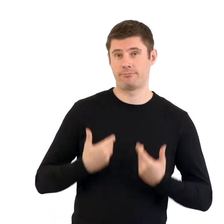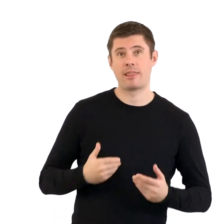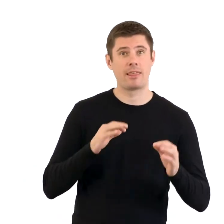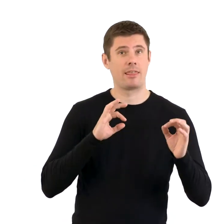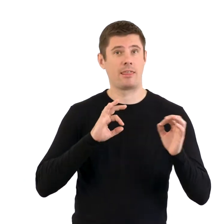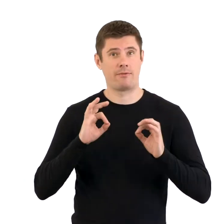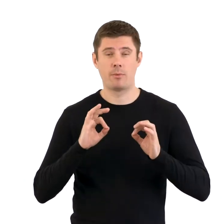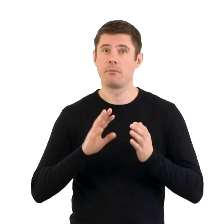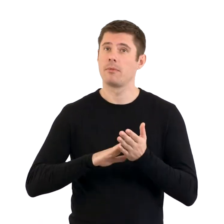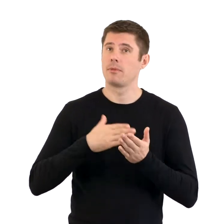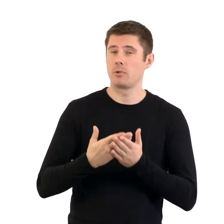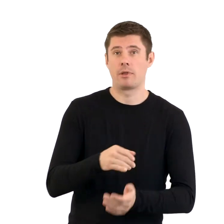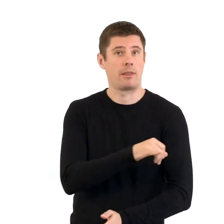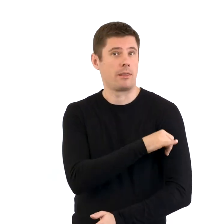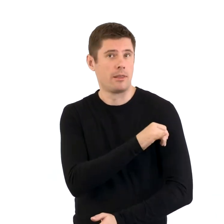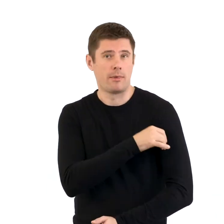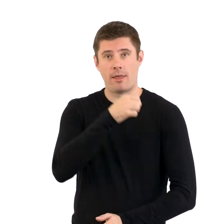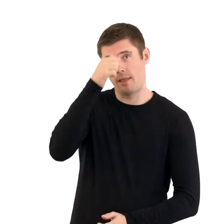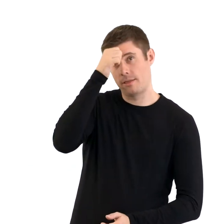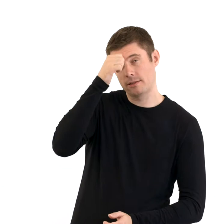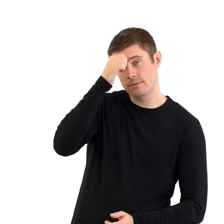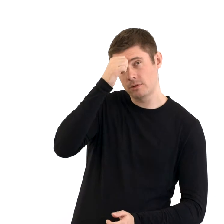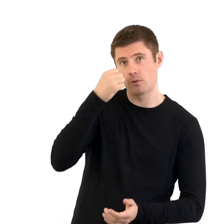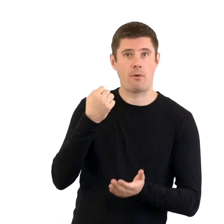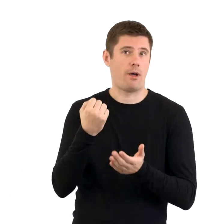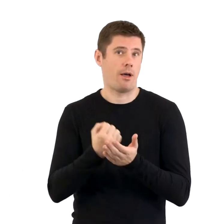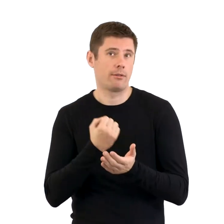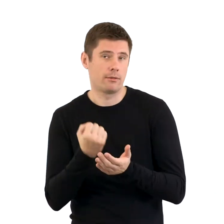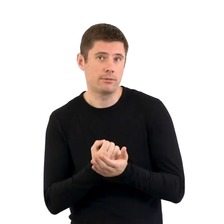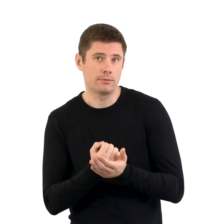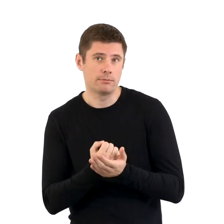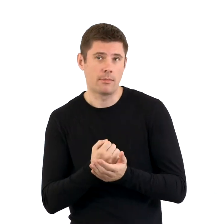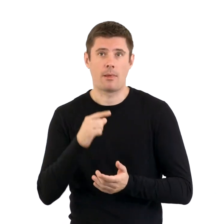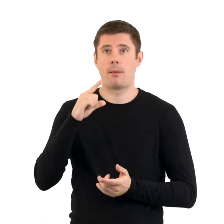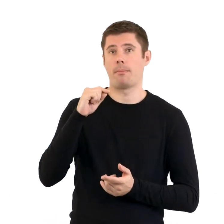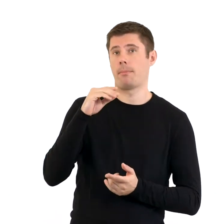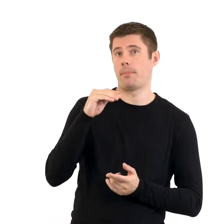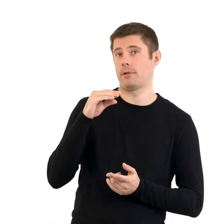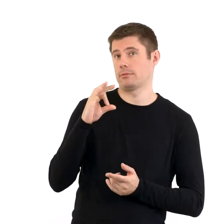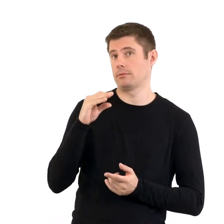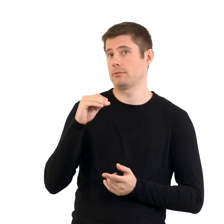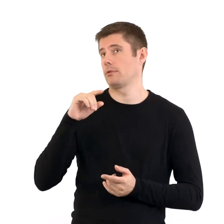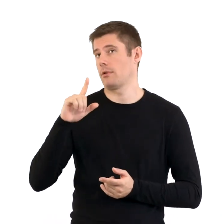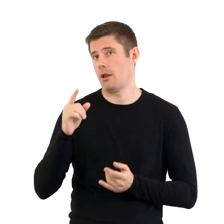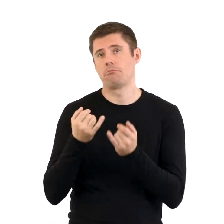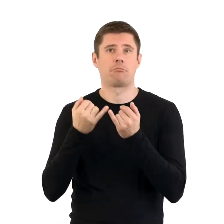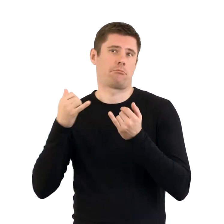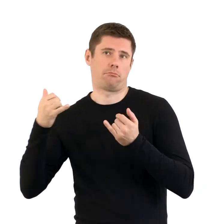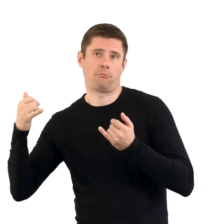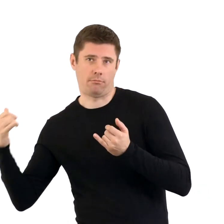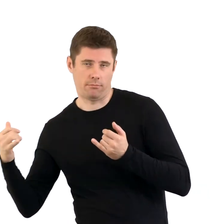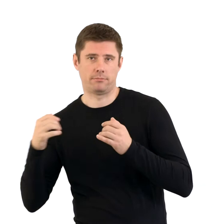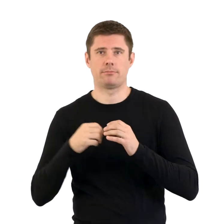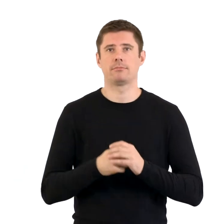Dane osobowe to np.: imię, nazwisko, adres, PESEL i inne.